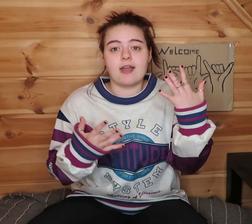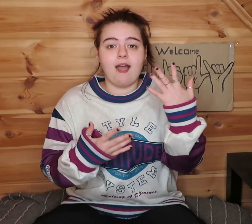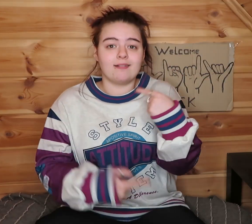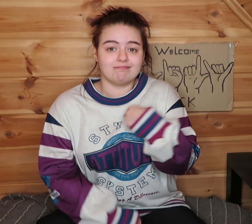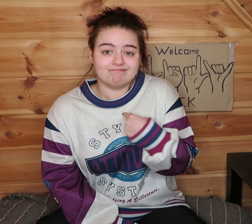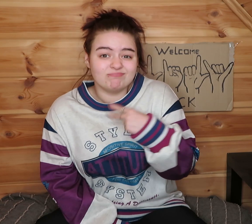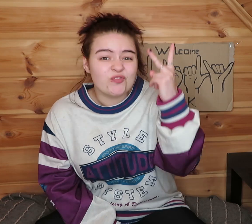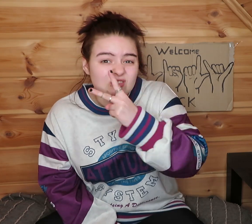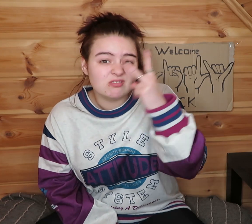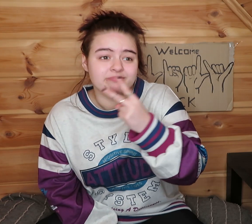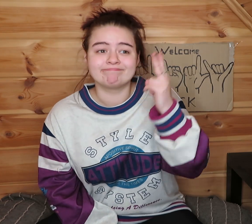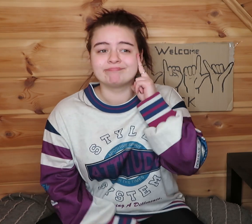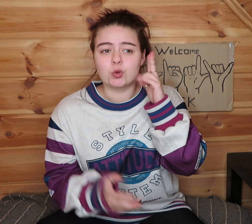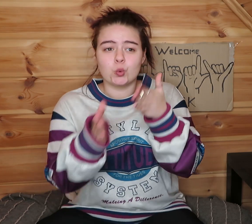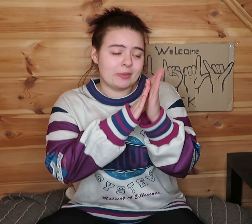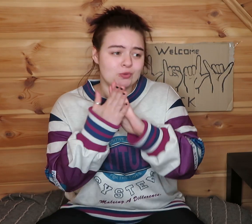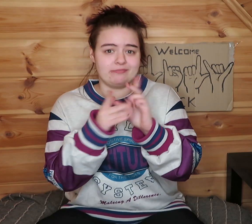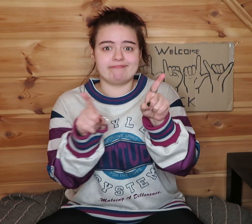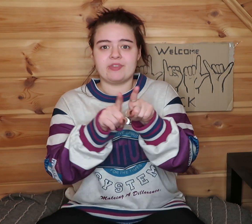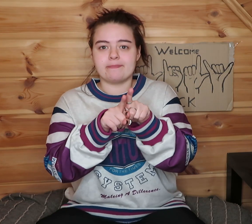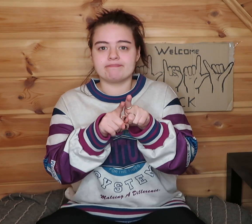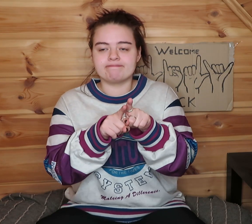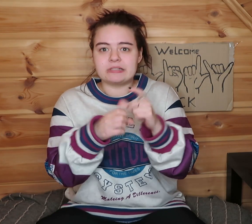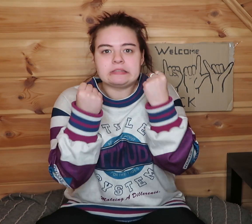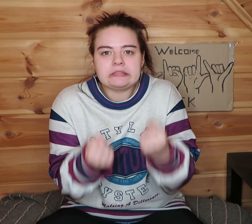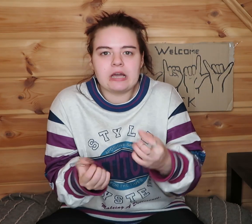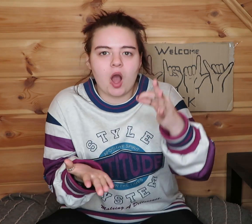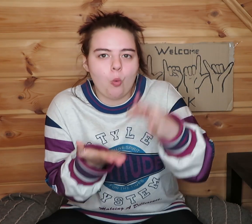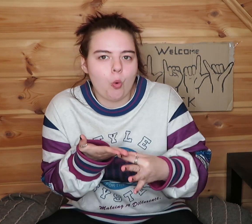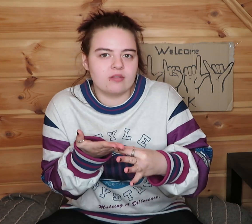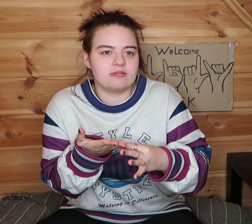Ich verstehe, dass die gehörlosen Community wie ein sicherer Ort ist.